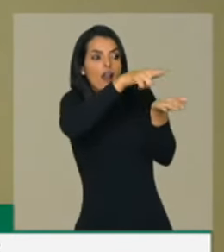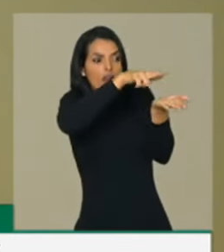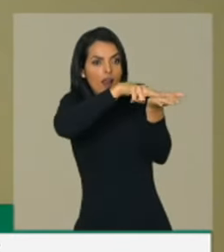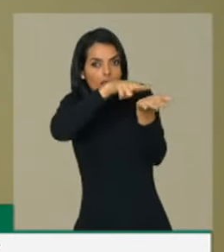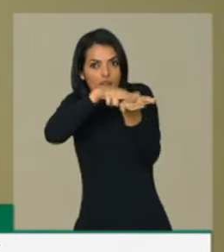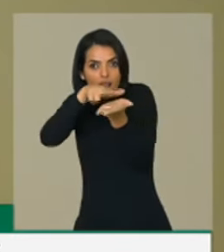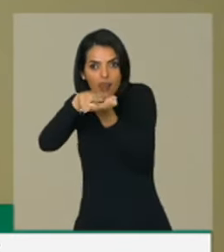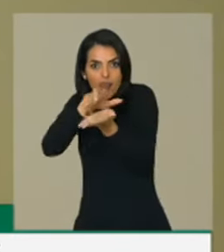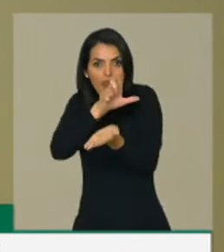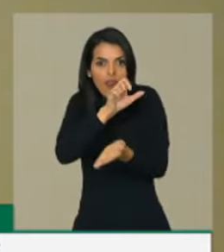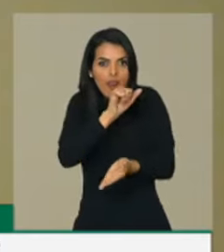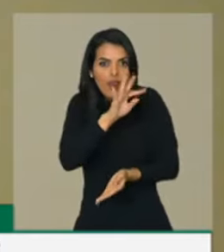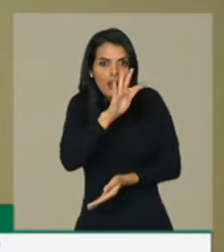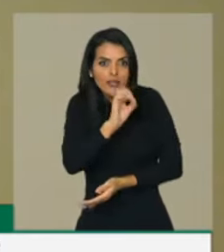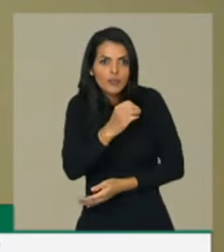DEIXAR DE SER ARRECADADO NO VALOR DE 2 BILHÕES DE REAIS